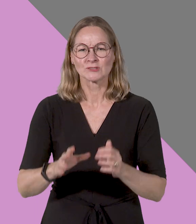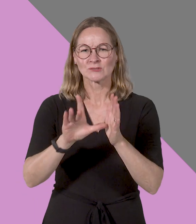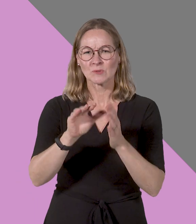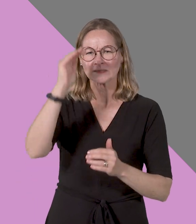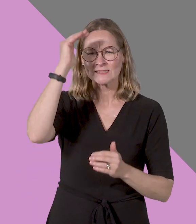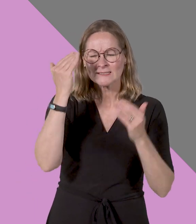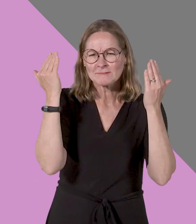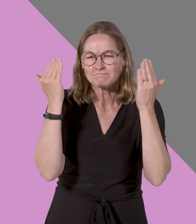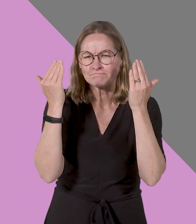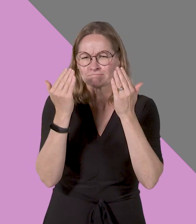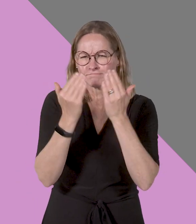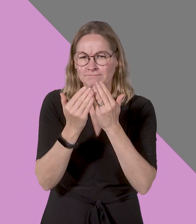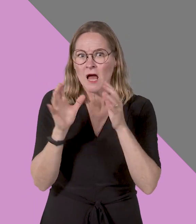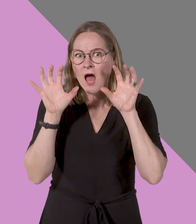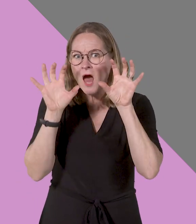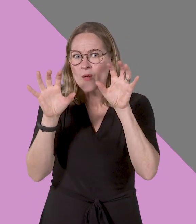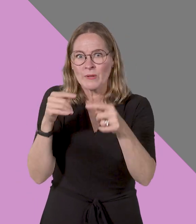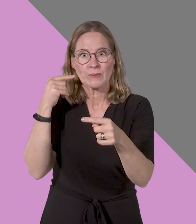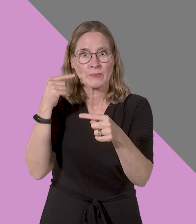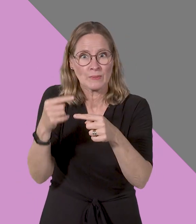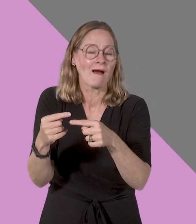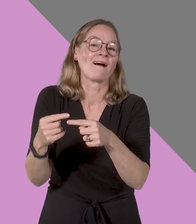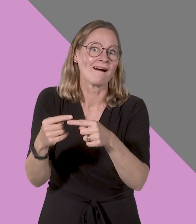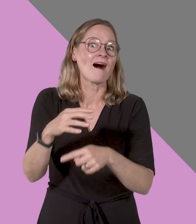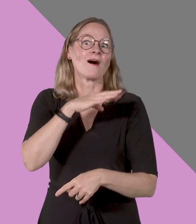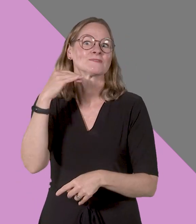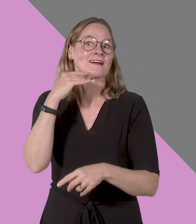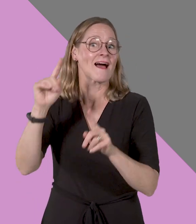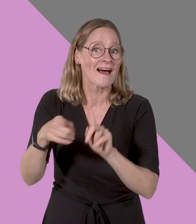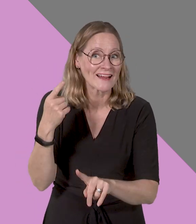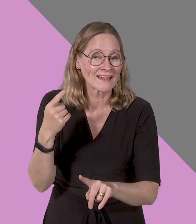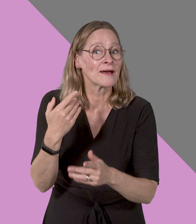Syysiltojen pimetessä ja Halloweenin lähestyessä hauskuus alkaa, -